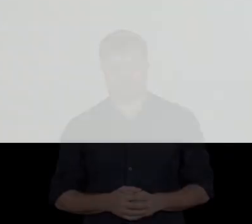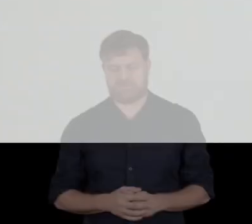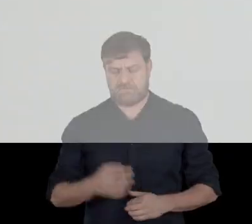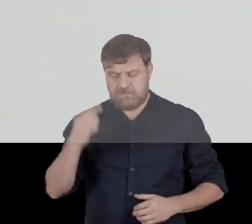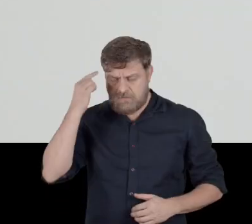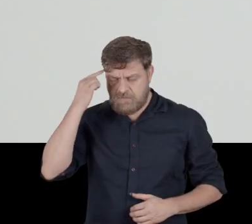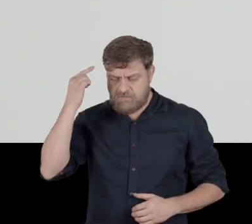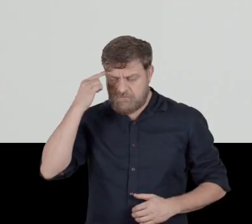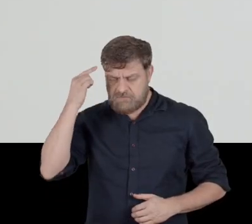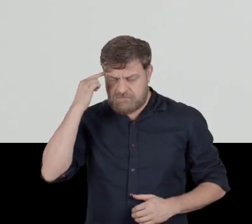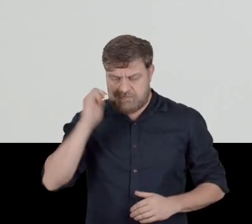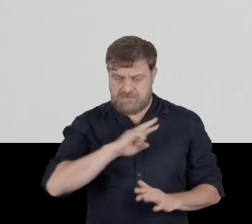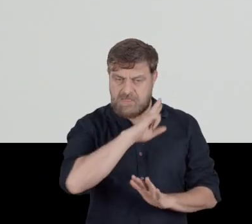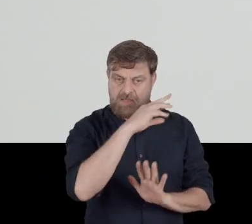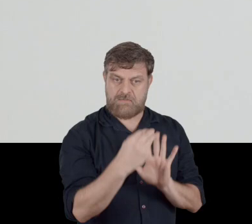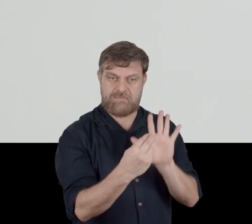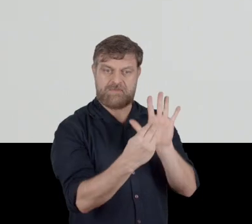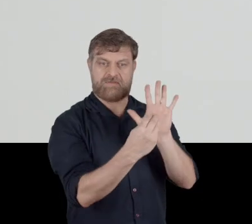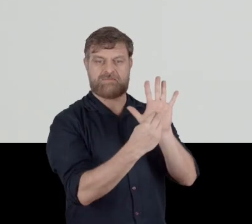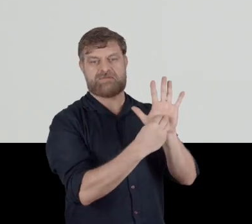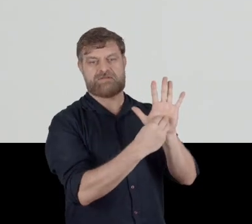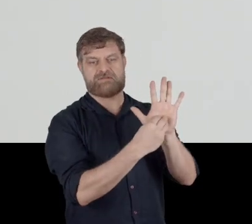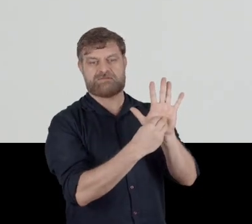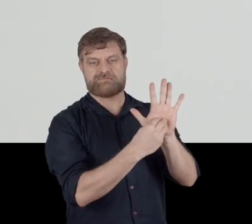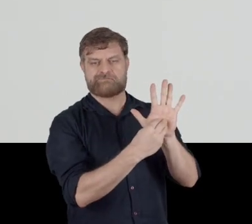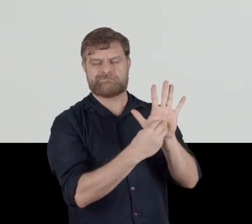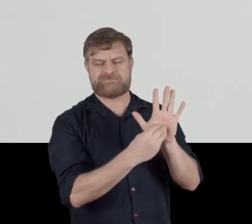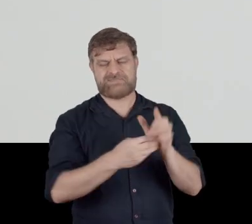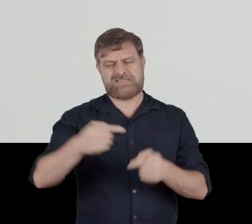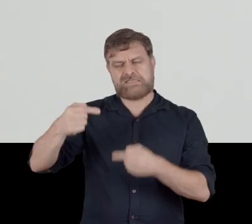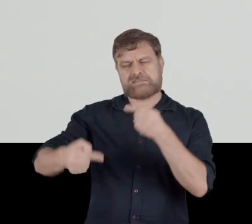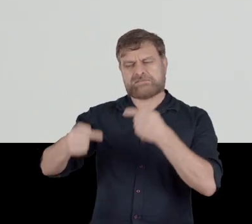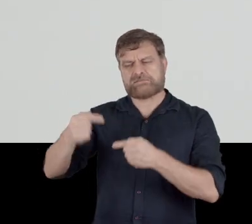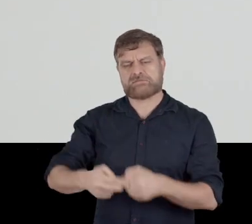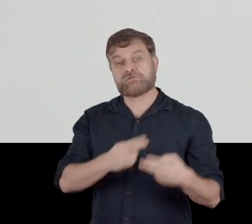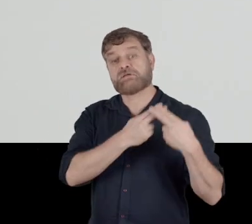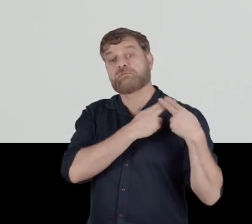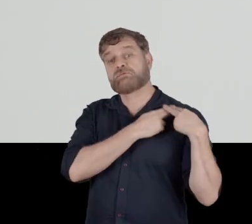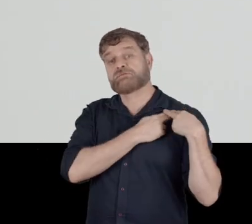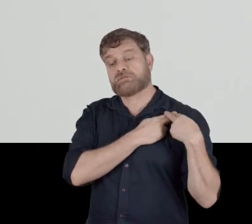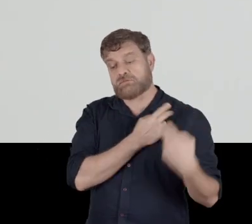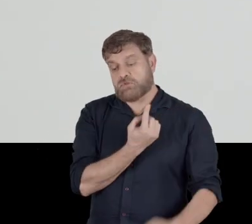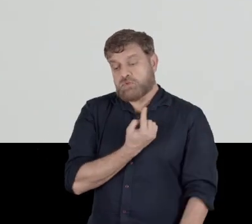Quando você pensa no meio ambiente fica a discussão sobre a responsabilidade